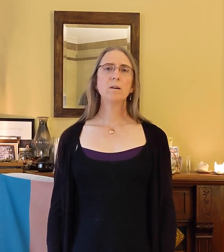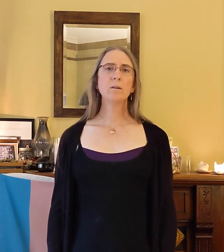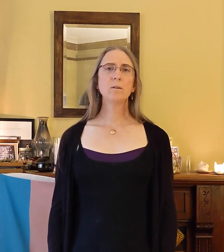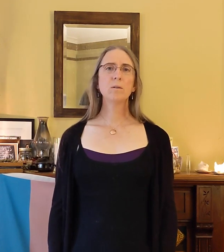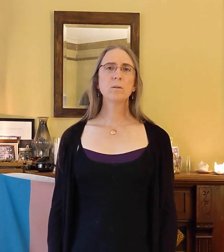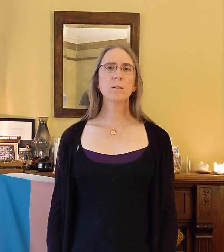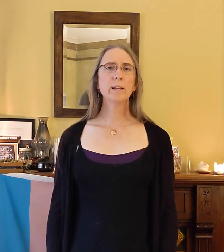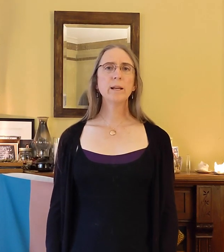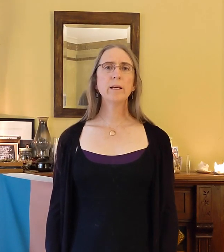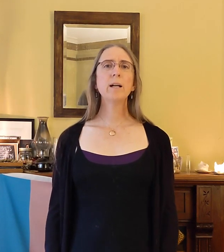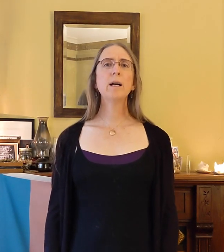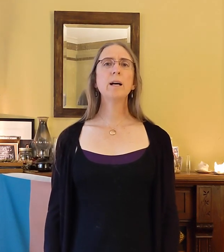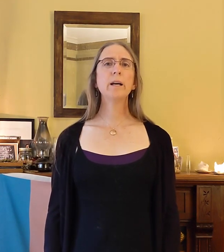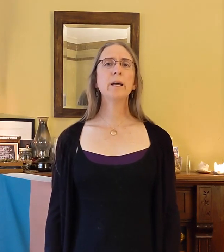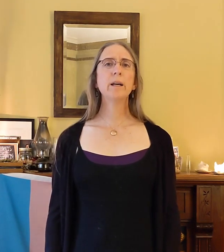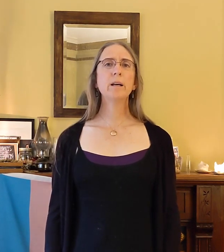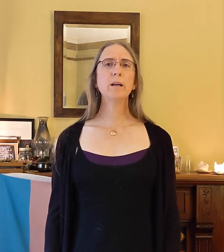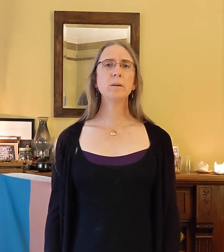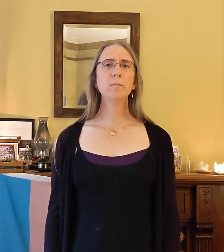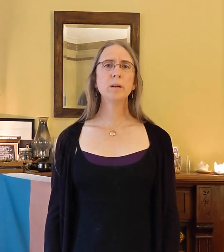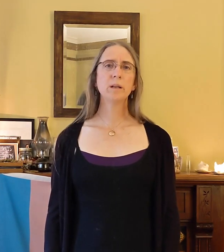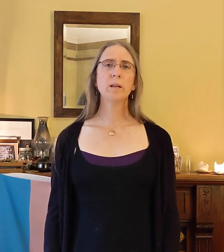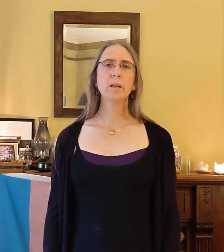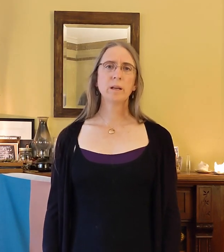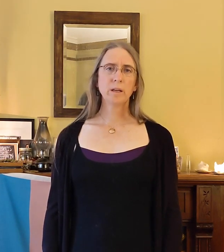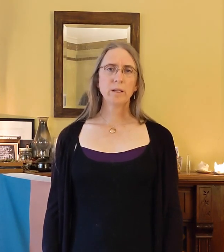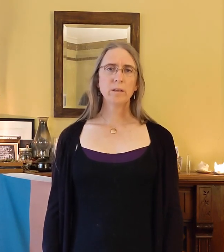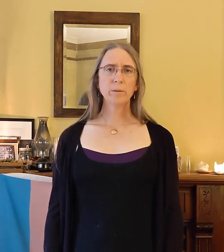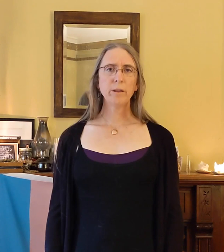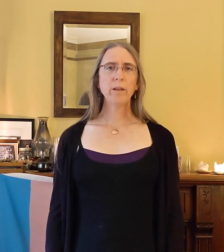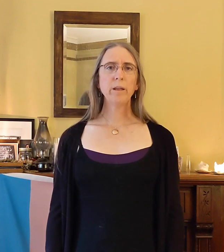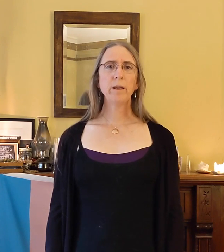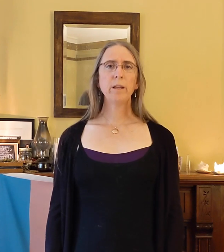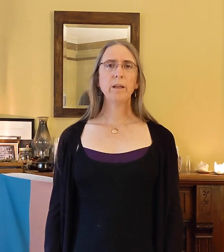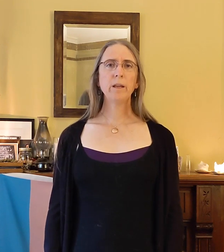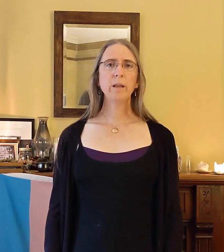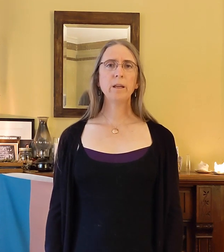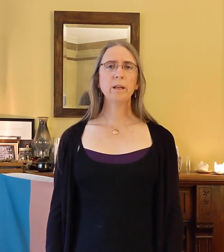Qué feliz estoy de estar viva